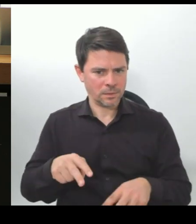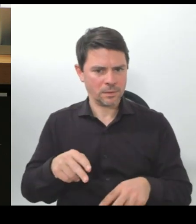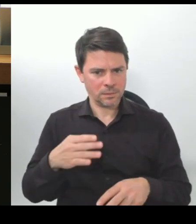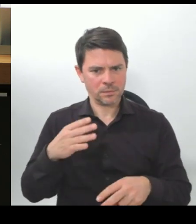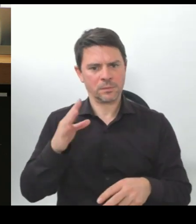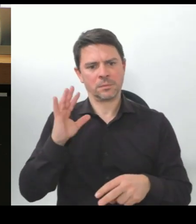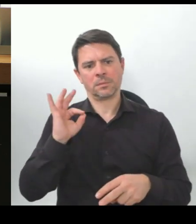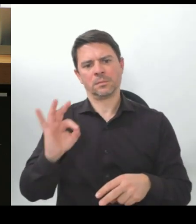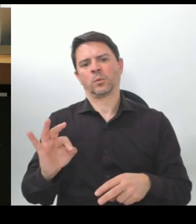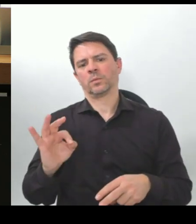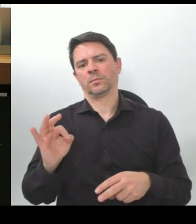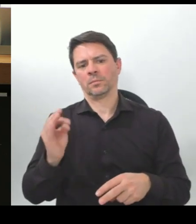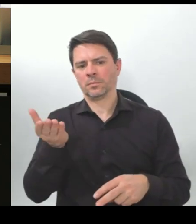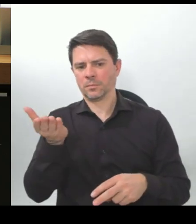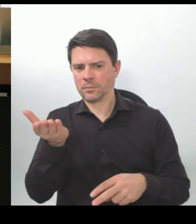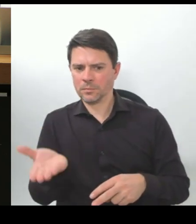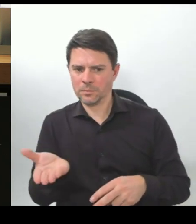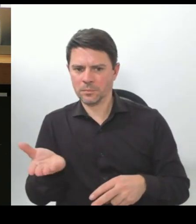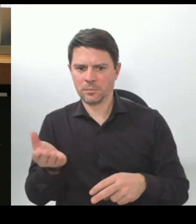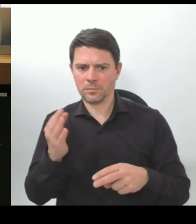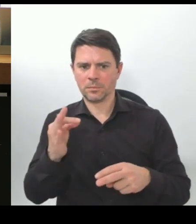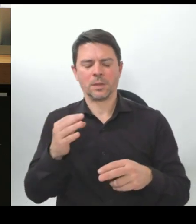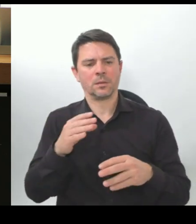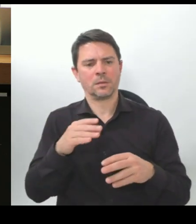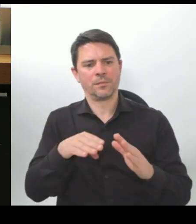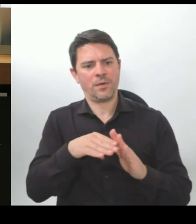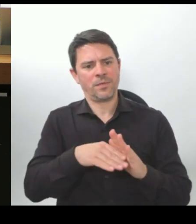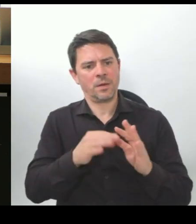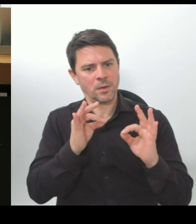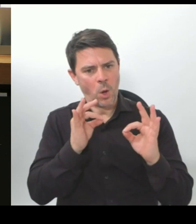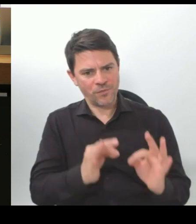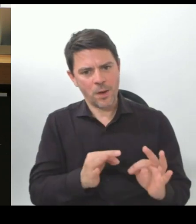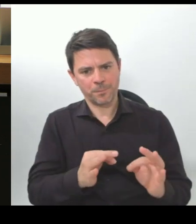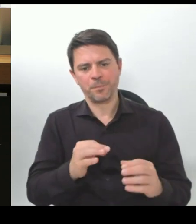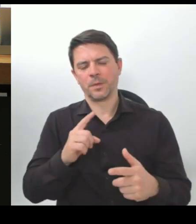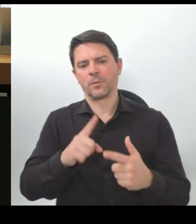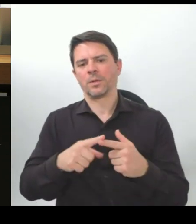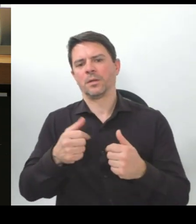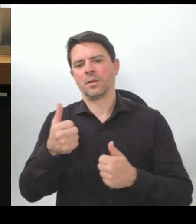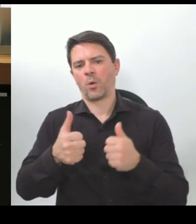hier muss auch gehandelt werden.(Beifall) Was allerdings nicht geht. Und das ist in diesem Antrag,